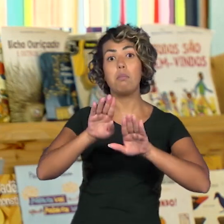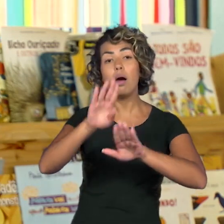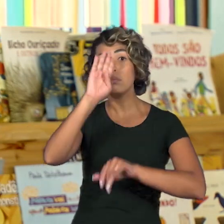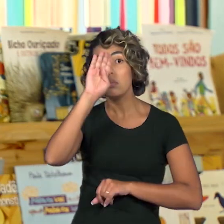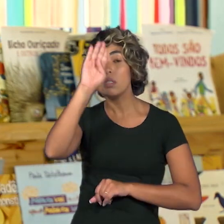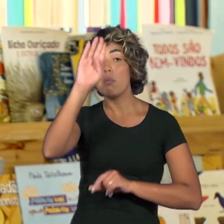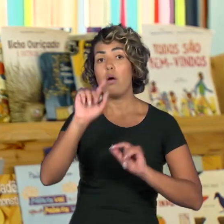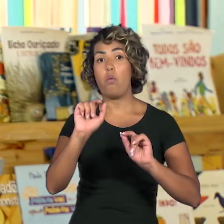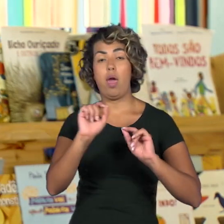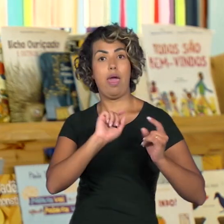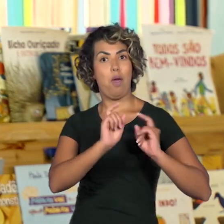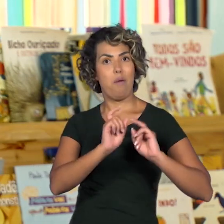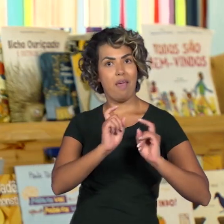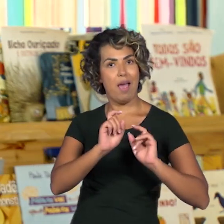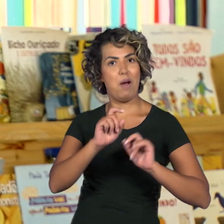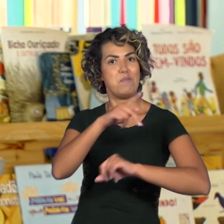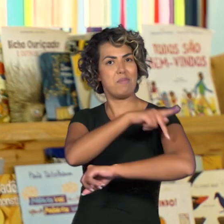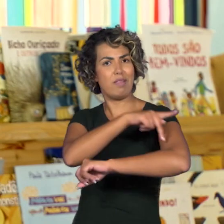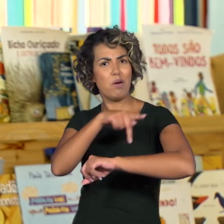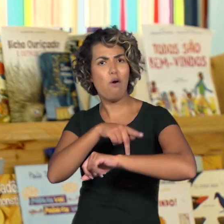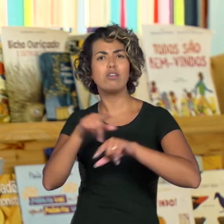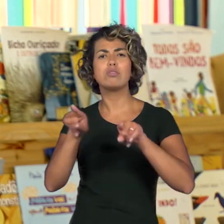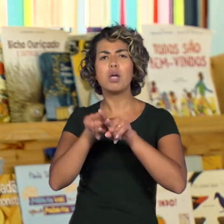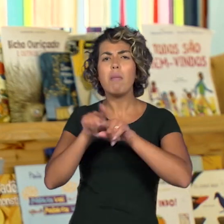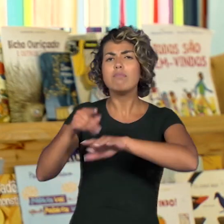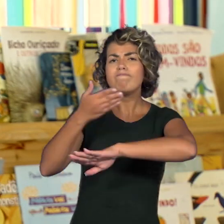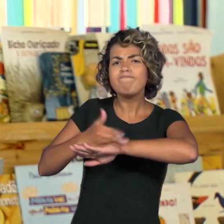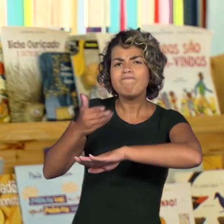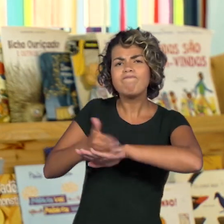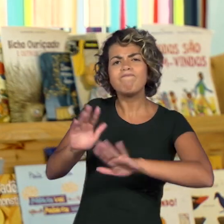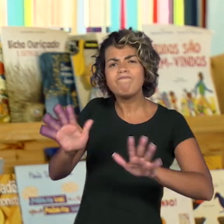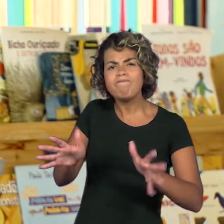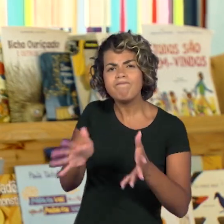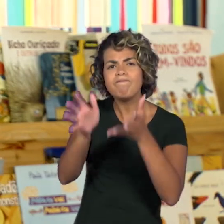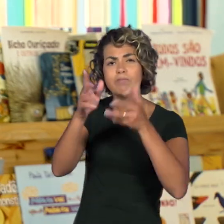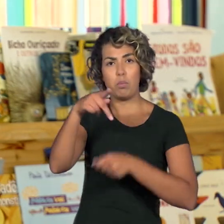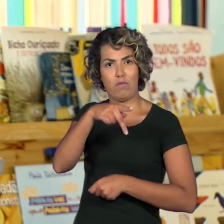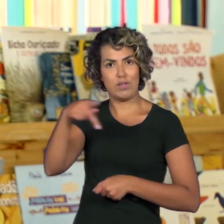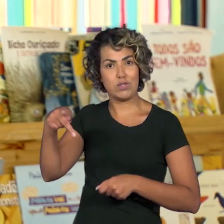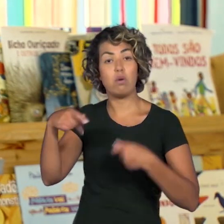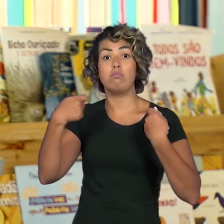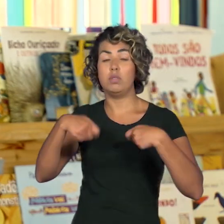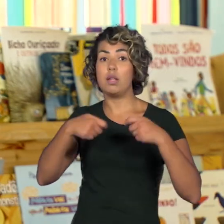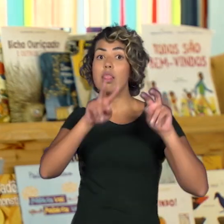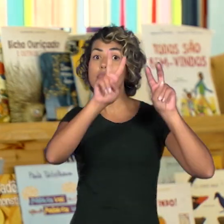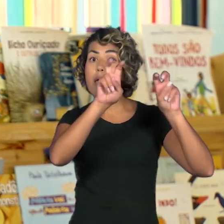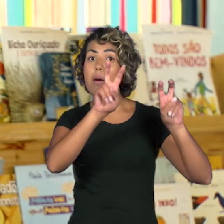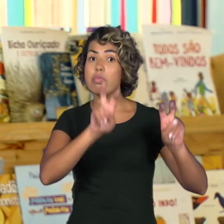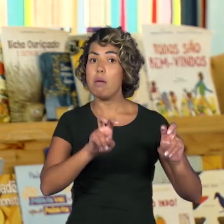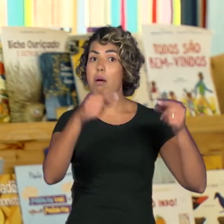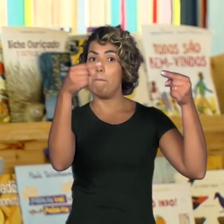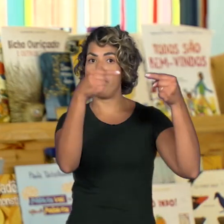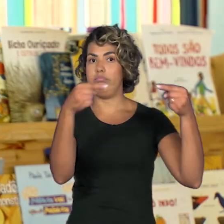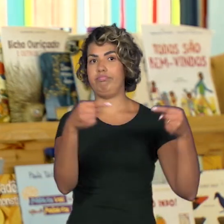E OS DEMAIS MOMENTOS COLETIVOS DE FORMAÇÃO DEVEM ESTAR ALINHADOS E COSTURADOS COM A TEMÁTICA DEFINIDA.